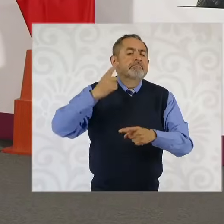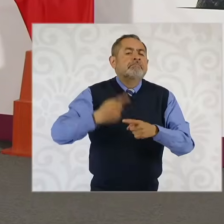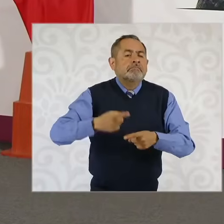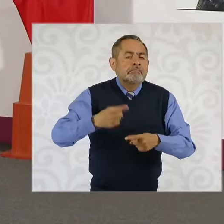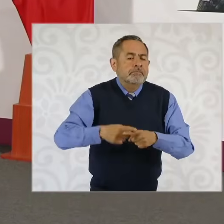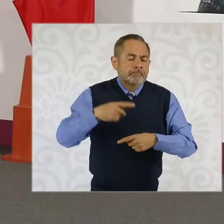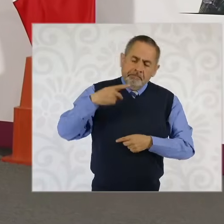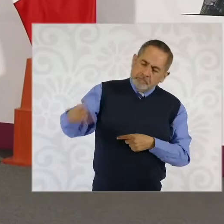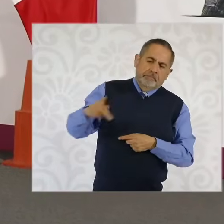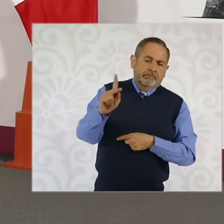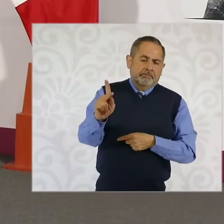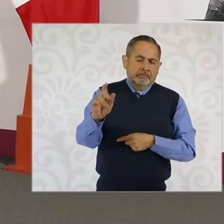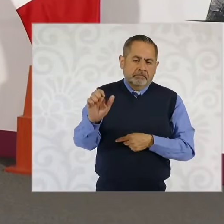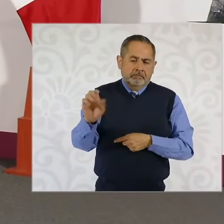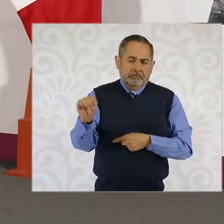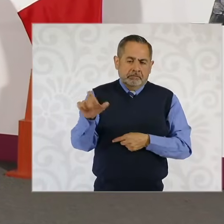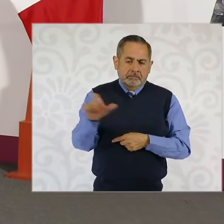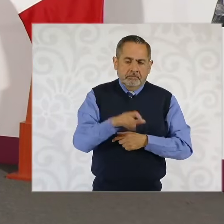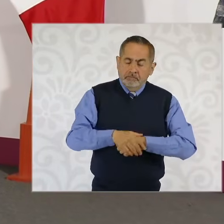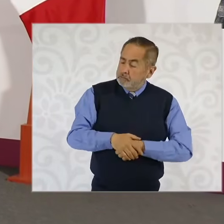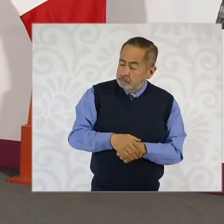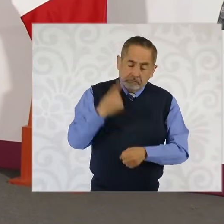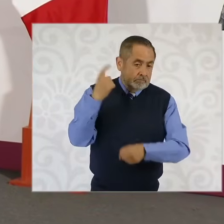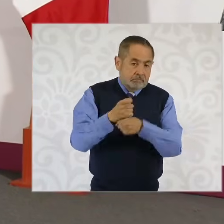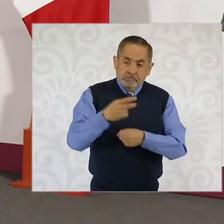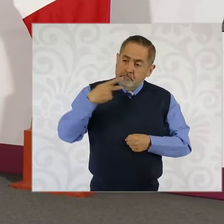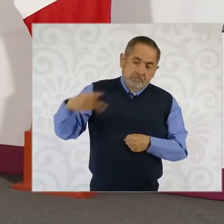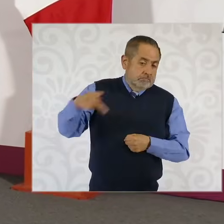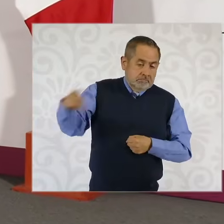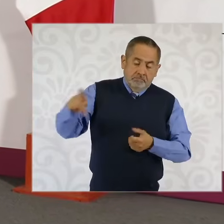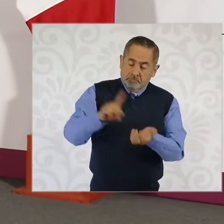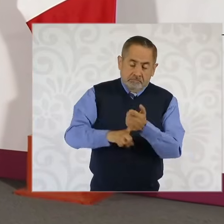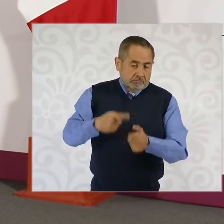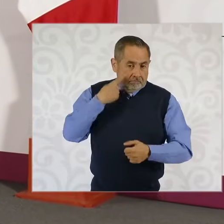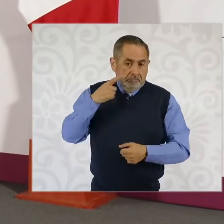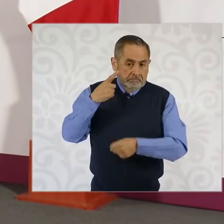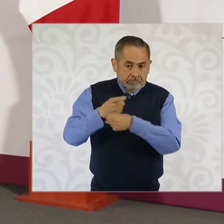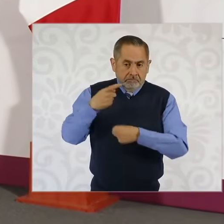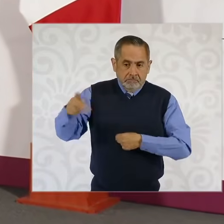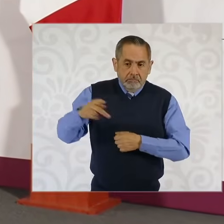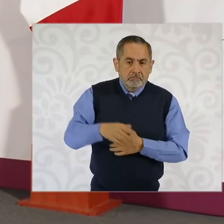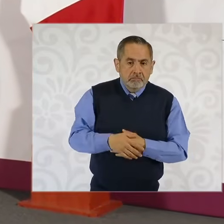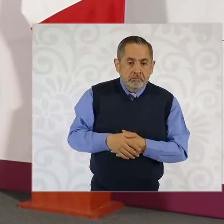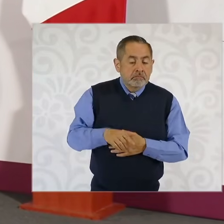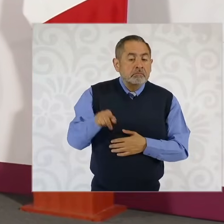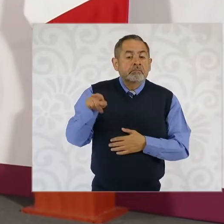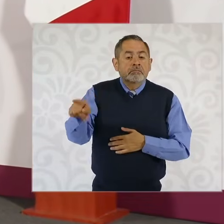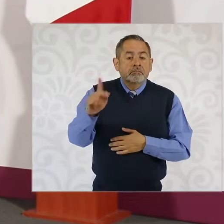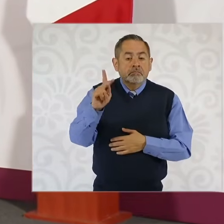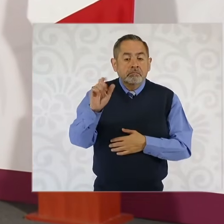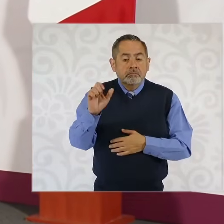secretaría de energía dice te toca Pemex siempre a menos que pemax diga no pues eso está en aguas